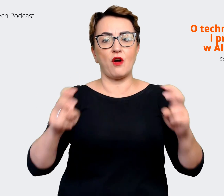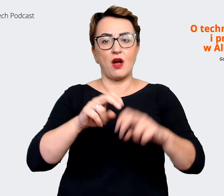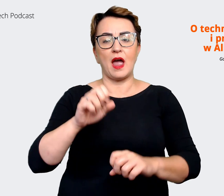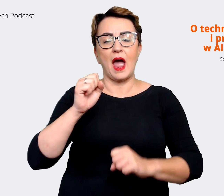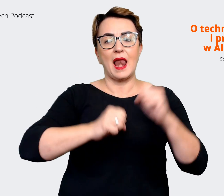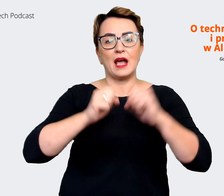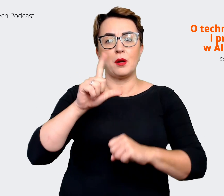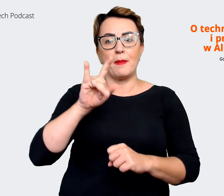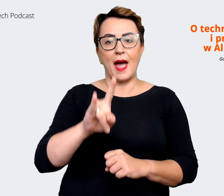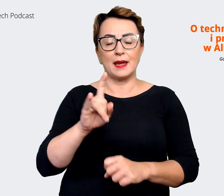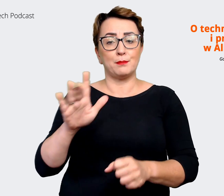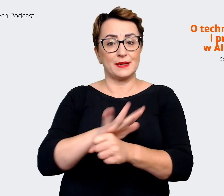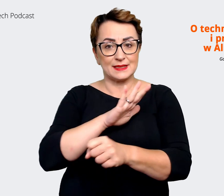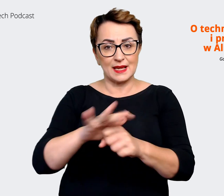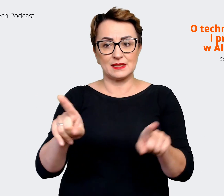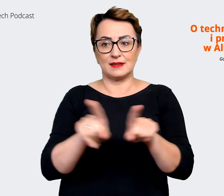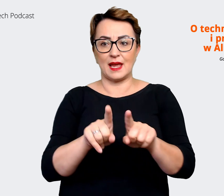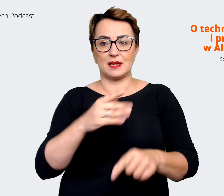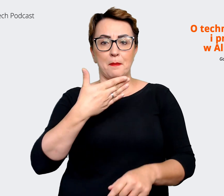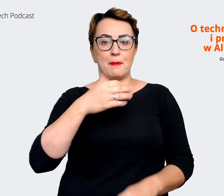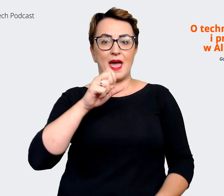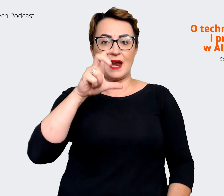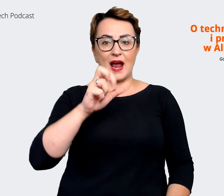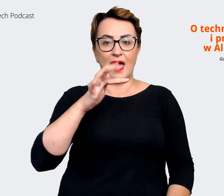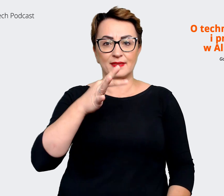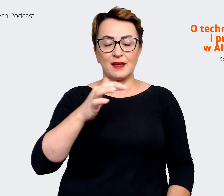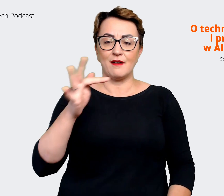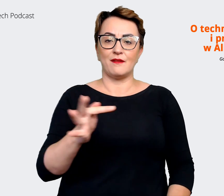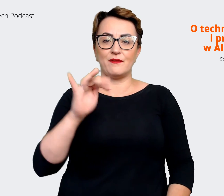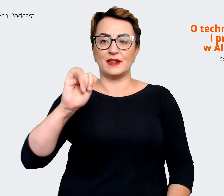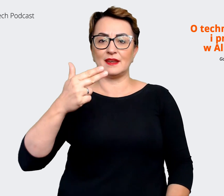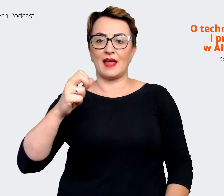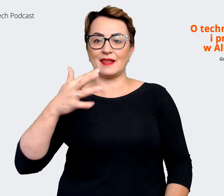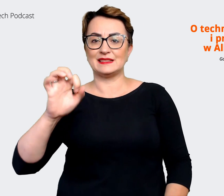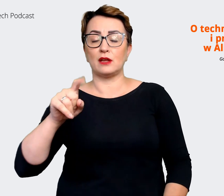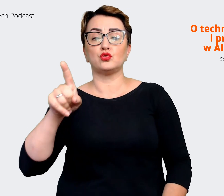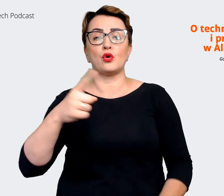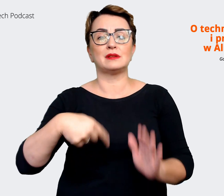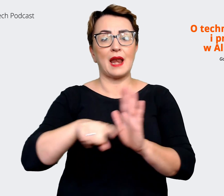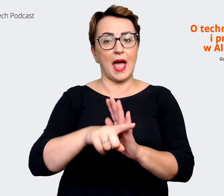czyli wyjście z analogicznymi produktami zarówno do przedsiębiorców raczej mikro,